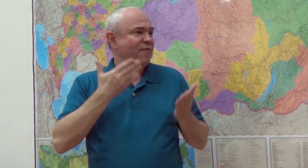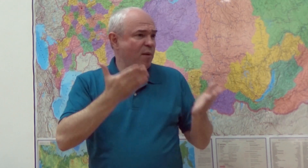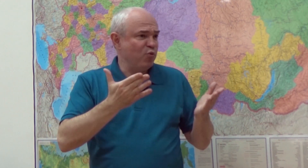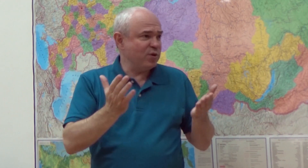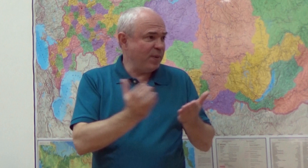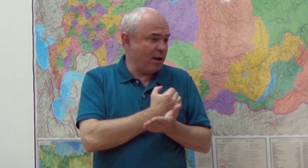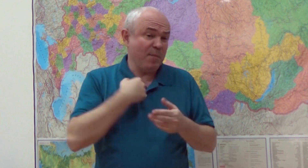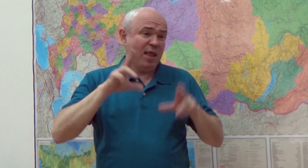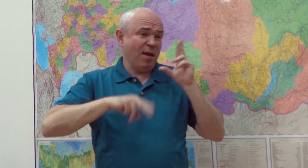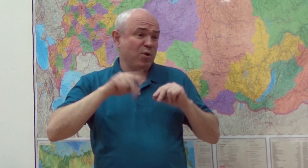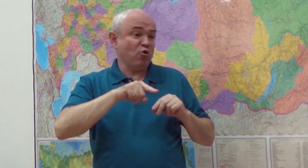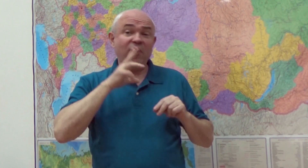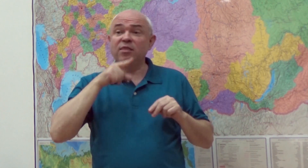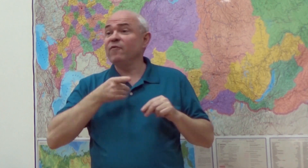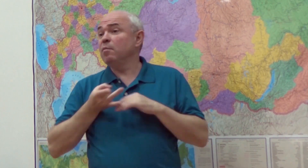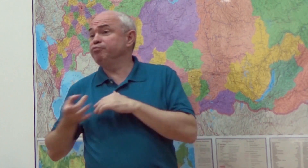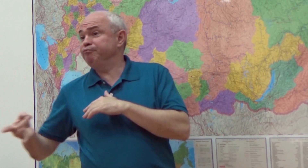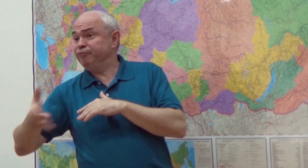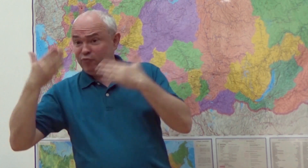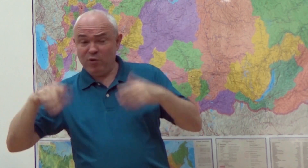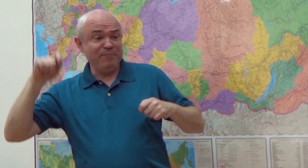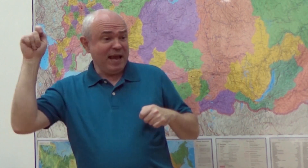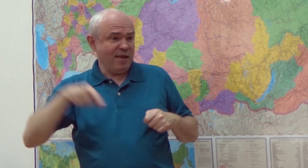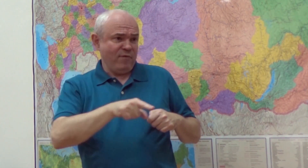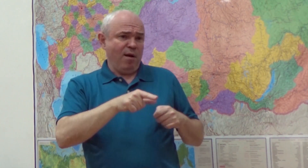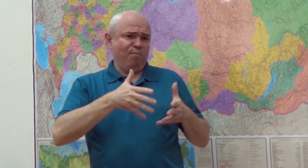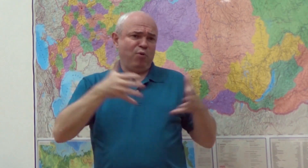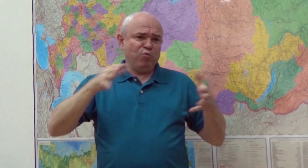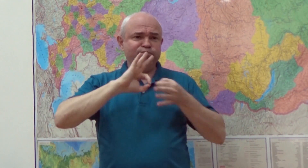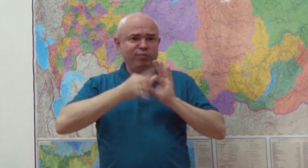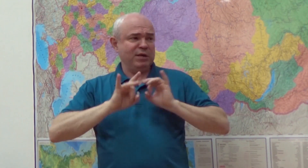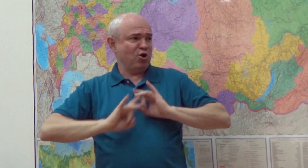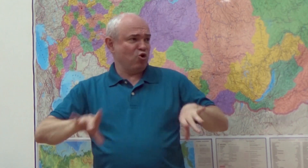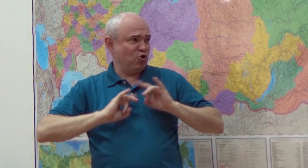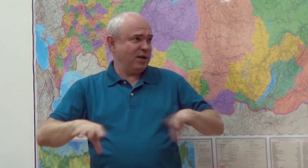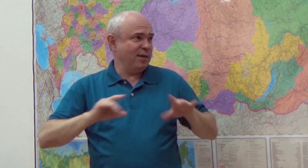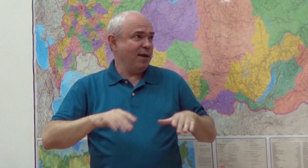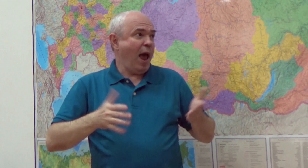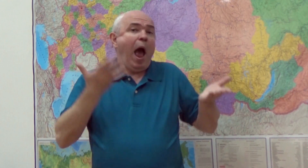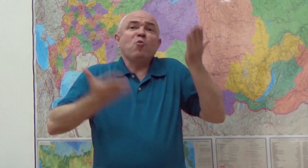Желаем вам успеха. Мы надеемся, что при возвращении домой вы более подробно расскажете о путешествии.